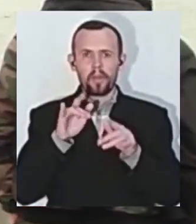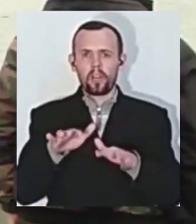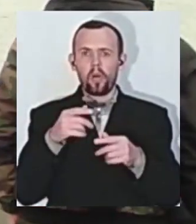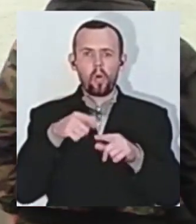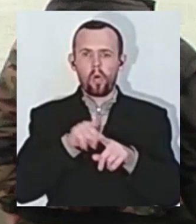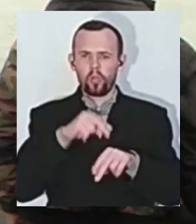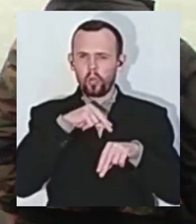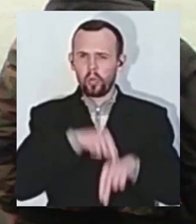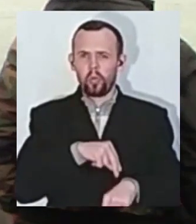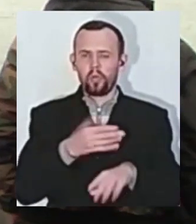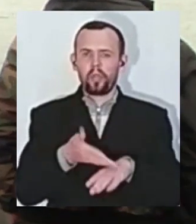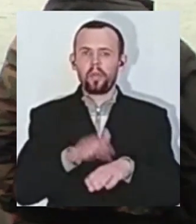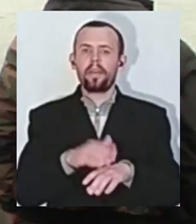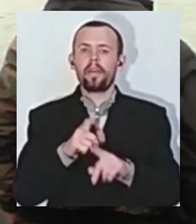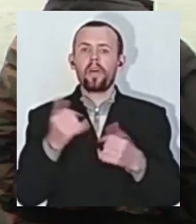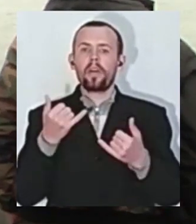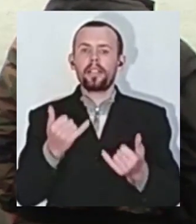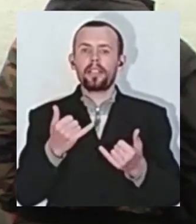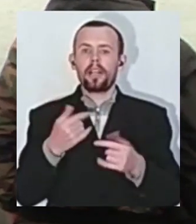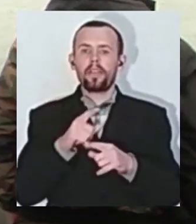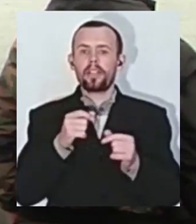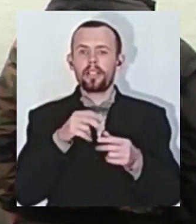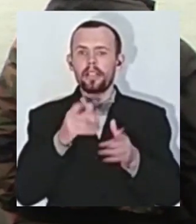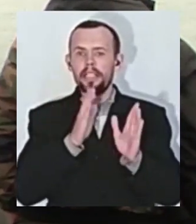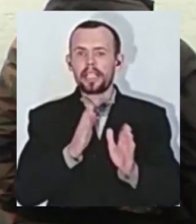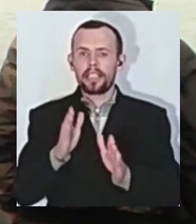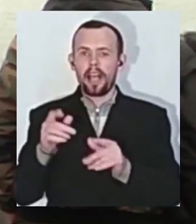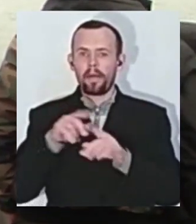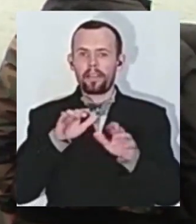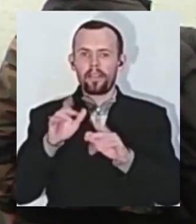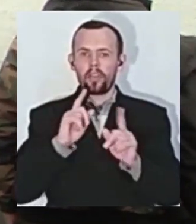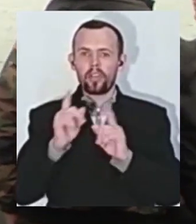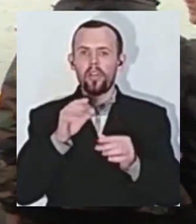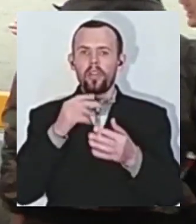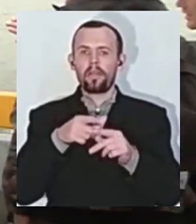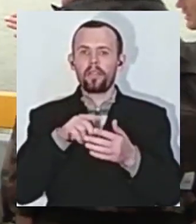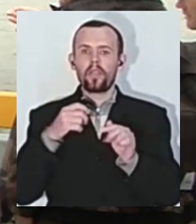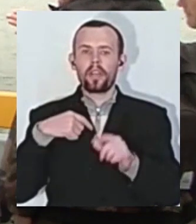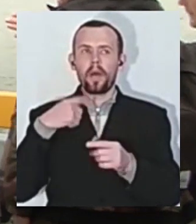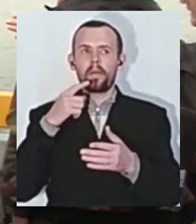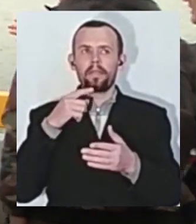Зараз встановлюється система зважування у русі, додано освітлення, додані сепаратори для очистки стічних вод,